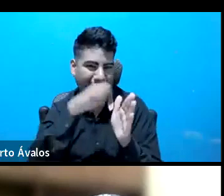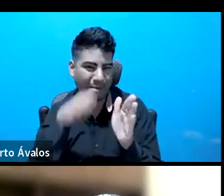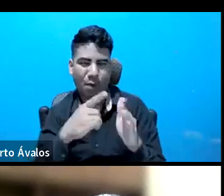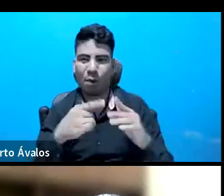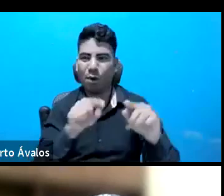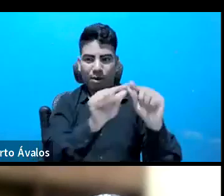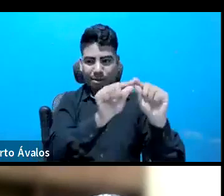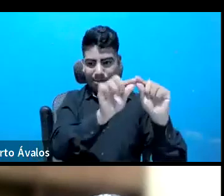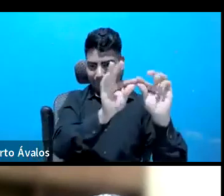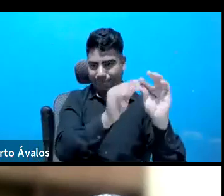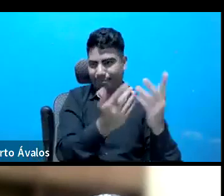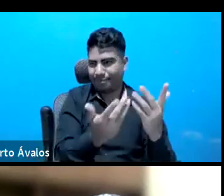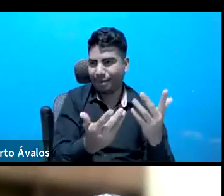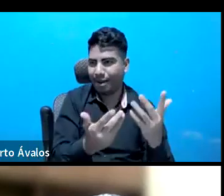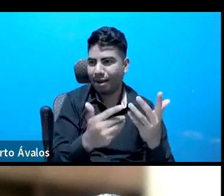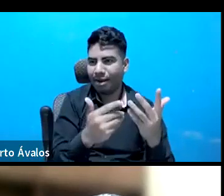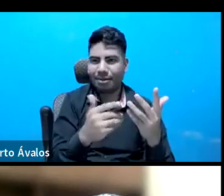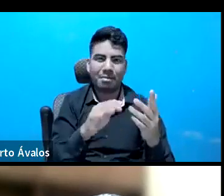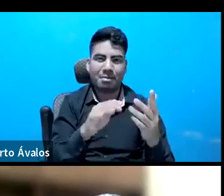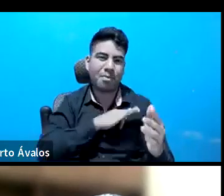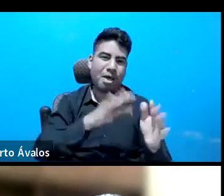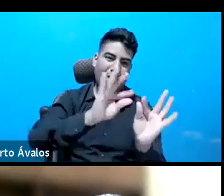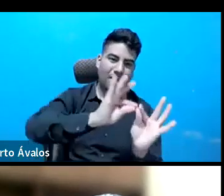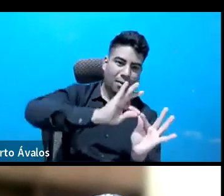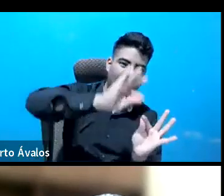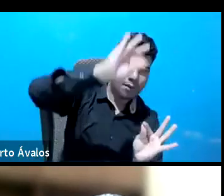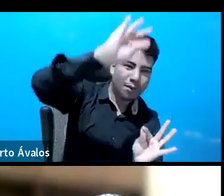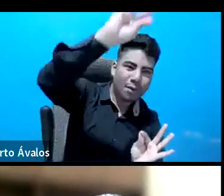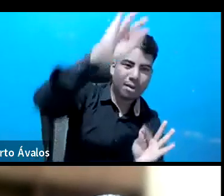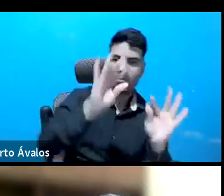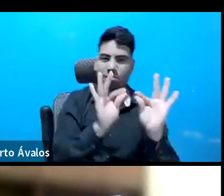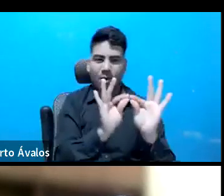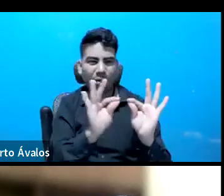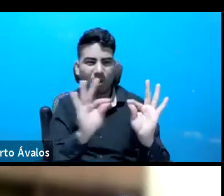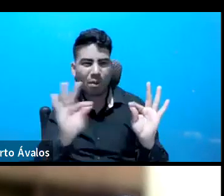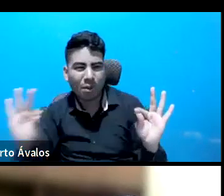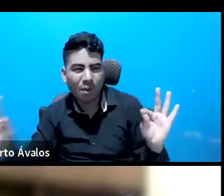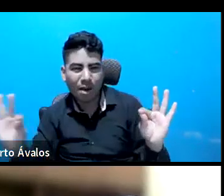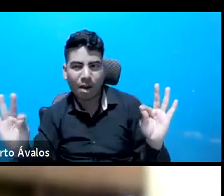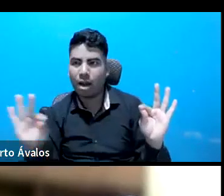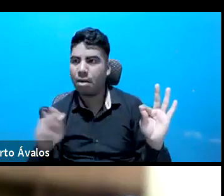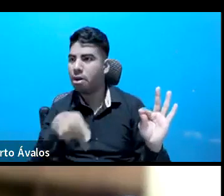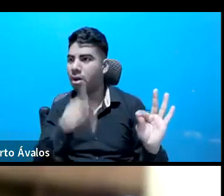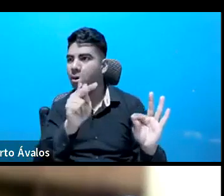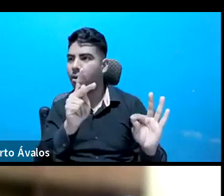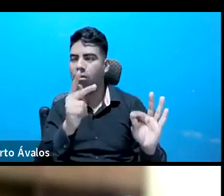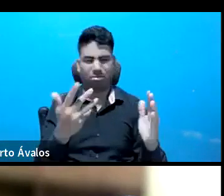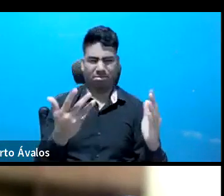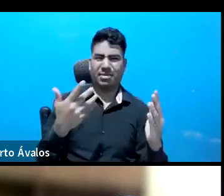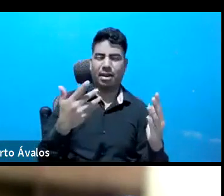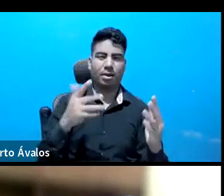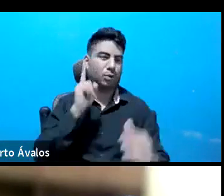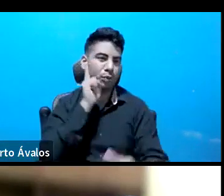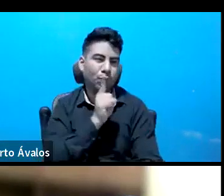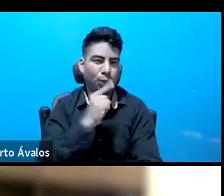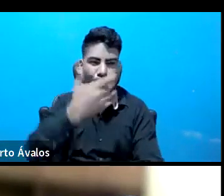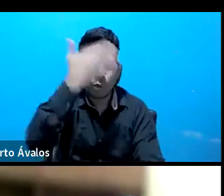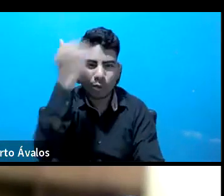matemáticos, ya usan este para división una lengua una línea vertical una línea vertical o una y me una línea horizontal, y ellos no que eso significa división.